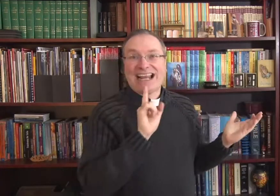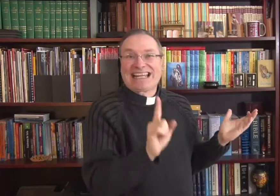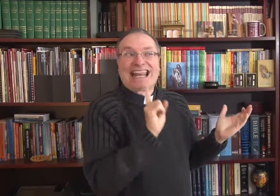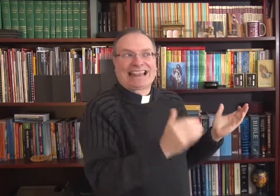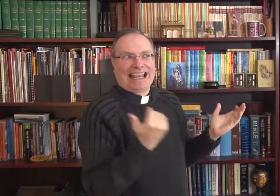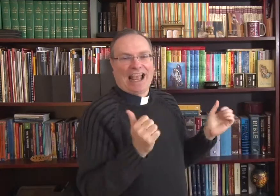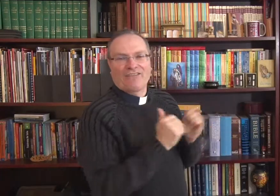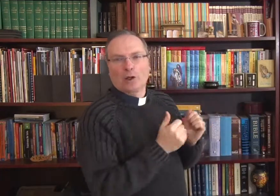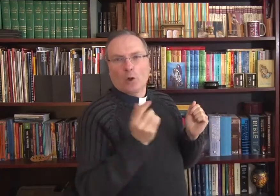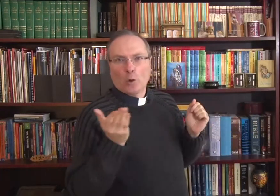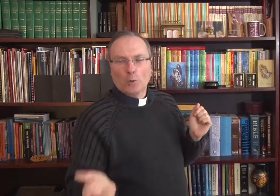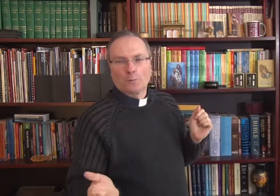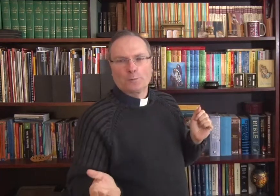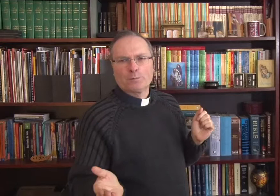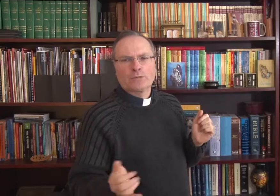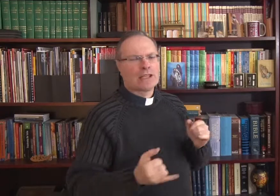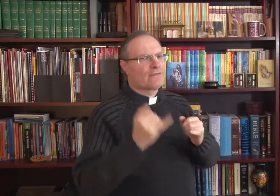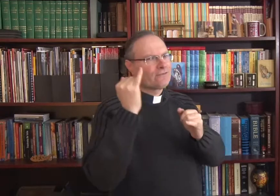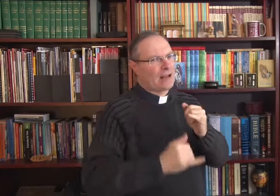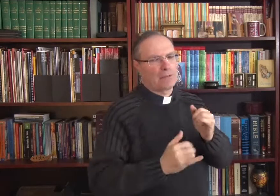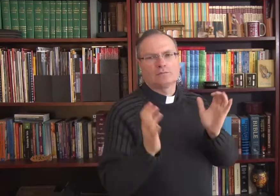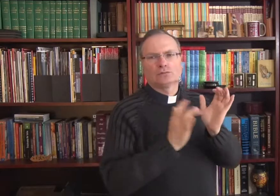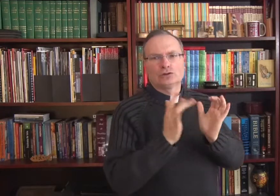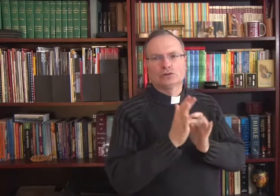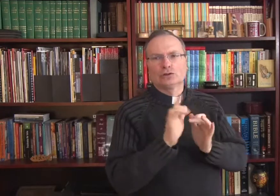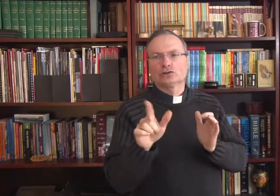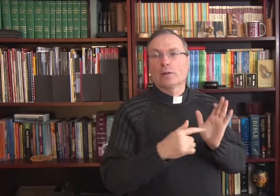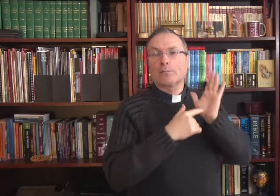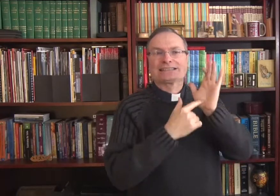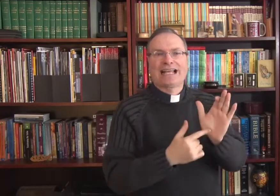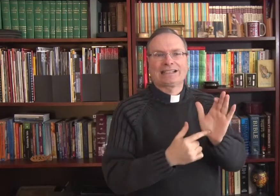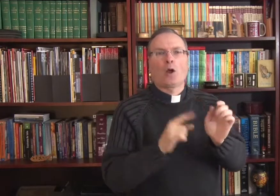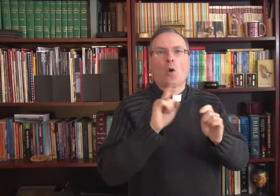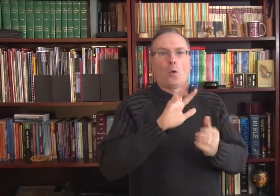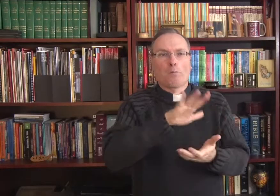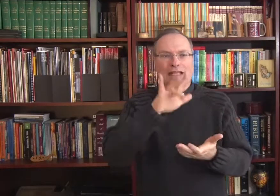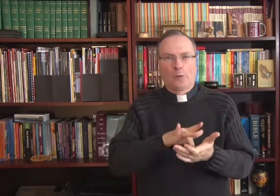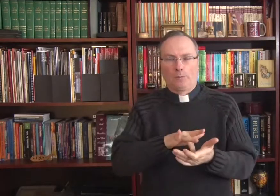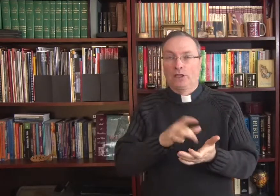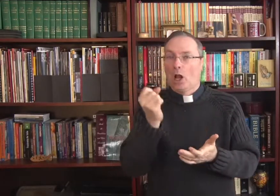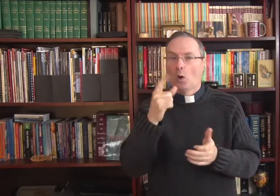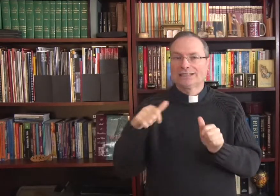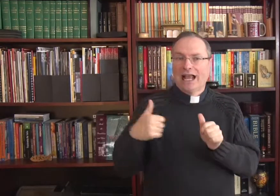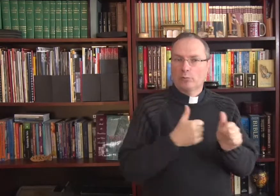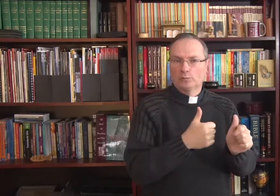qu’il était avec eux. Finalement Jésus se présenta au milieu des onze apôtres.